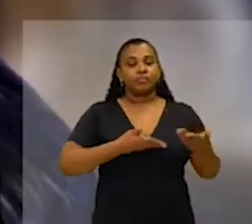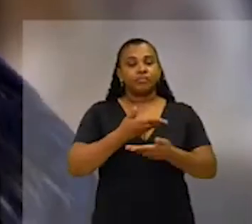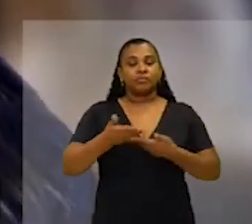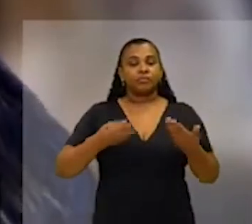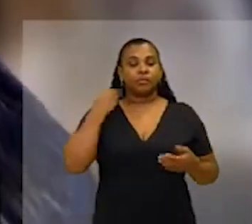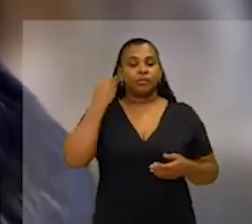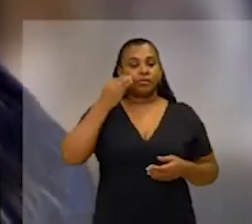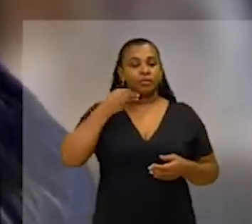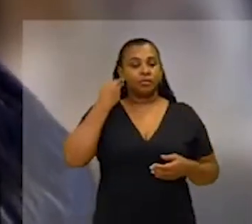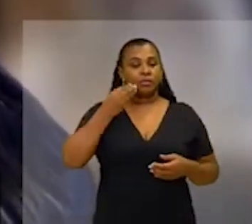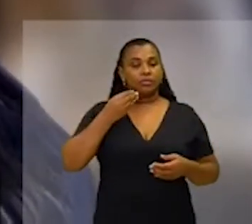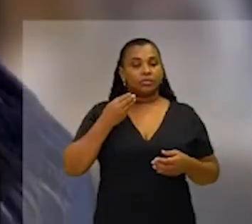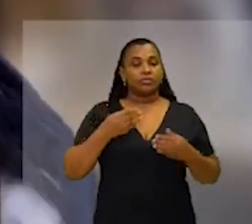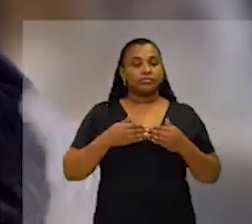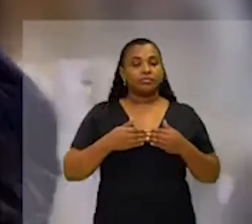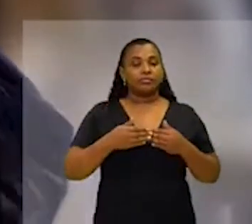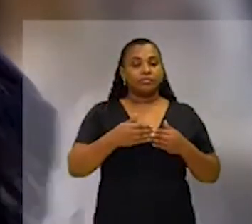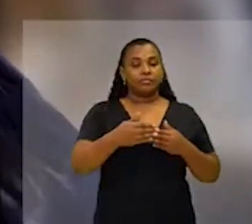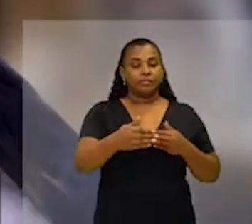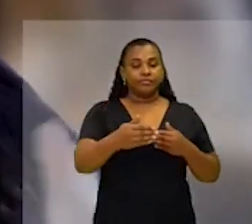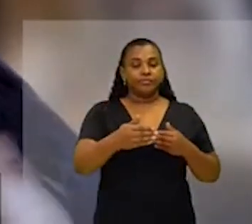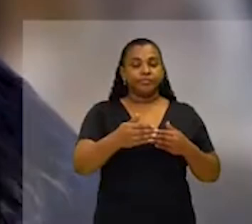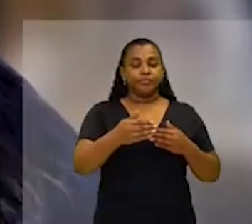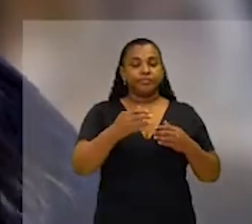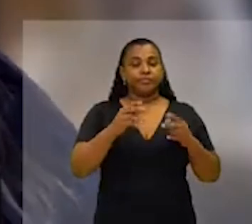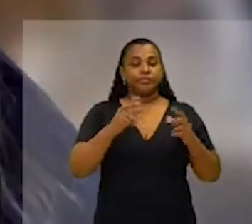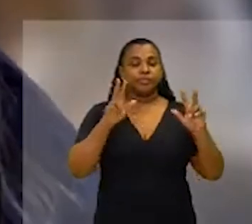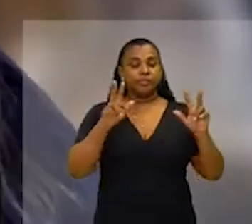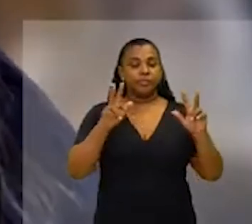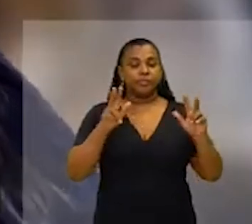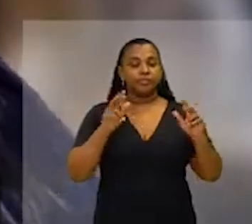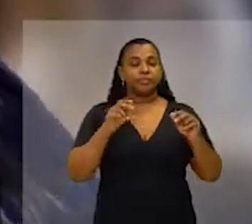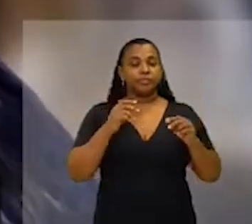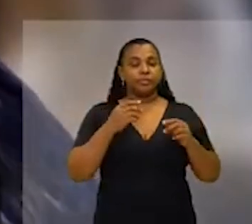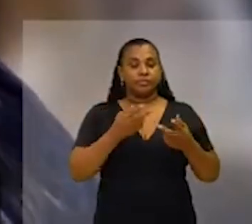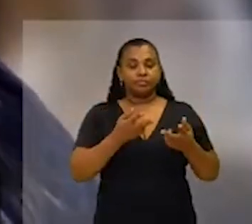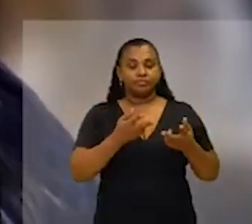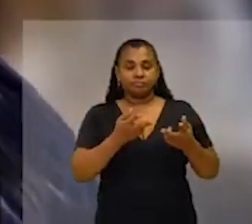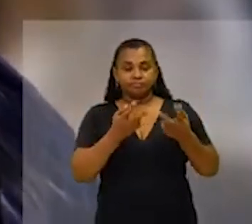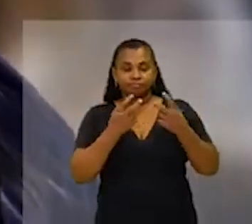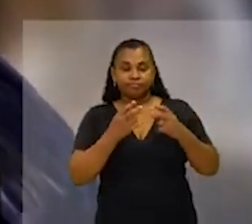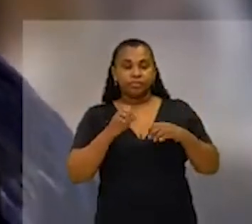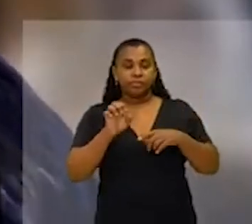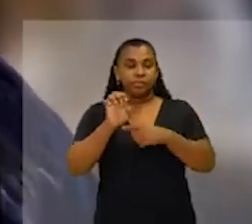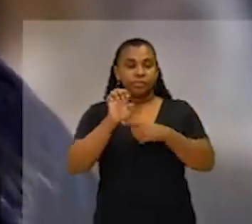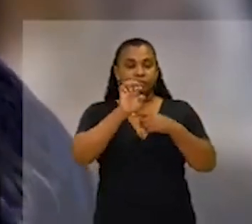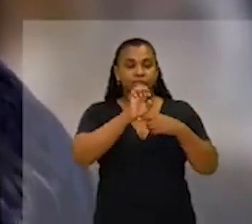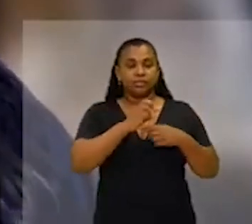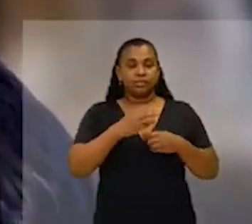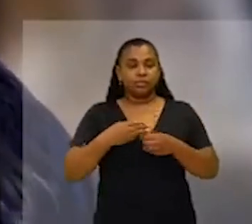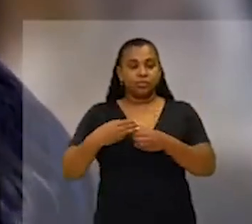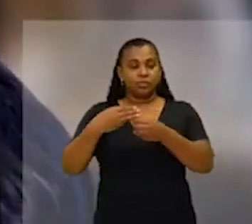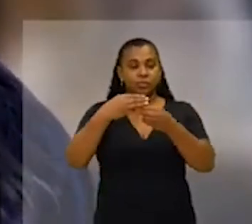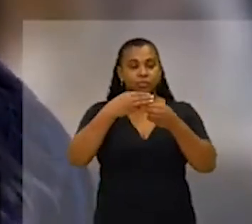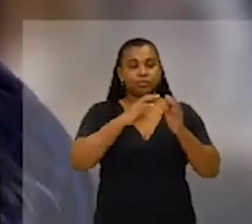a gente conseguia ver por estado a princípio o rato por partido como um recurso EA sendo